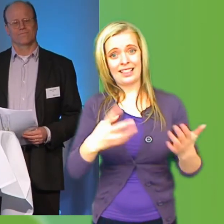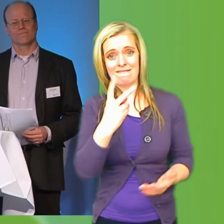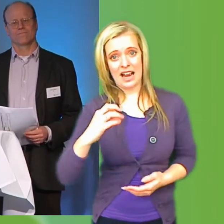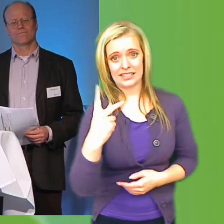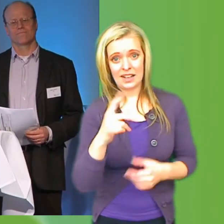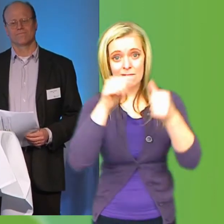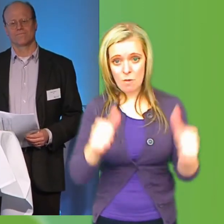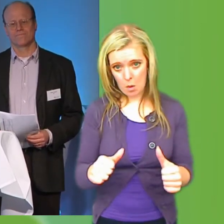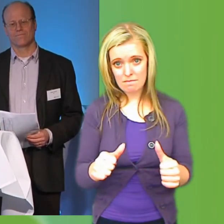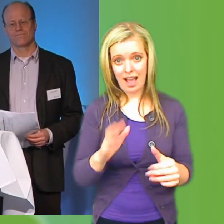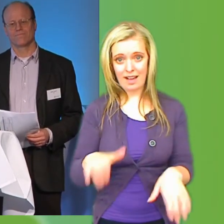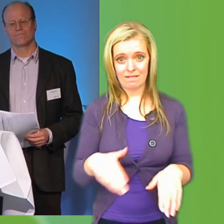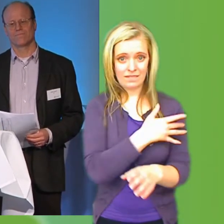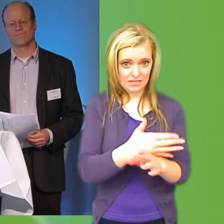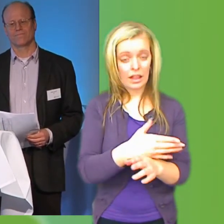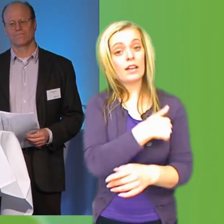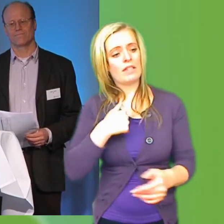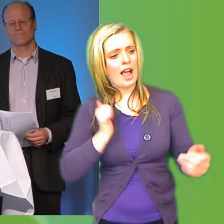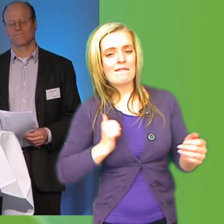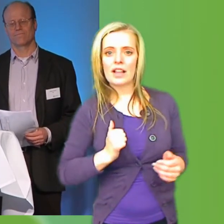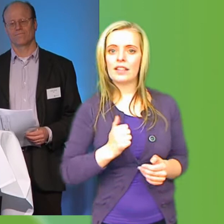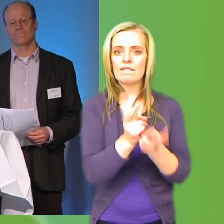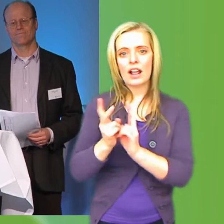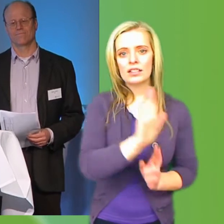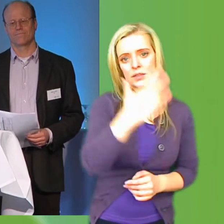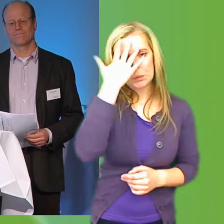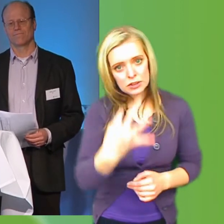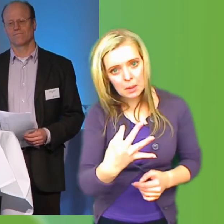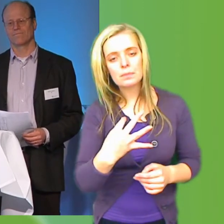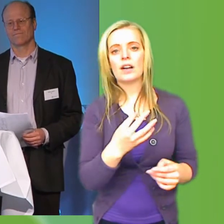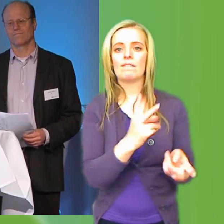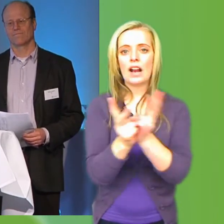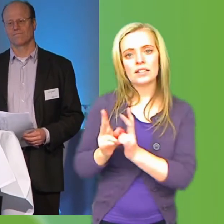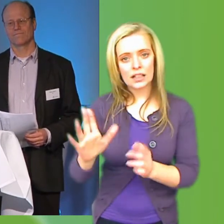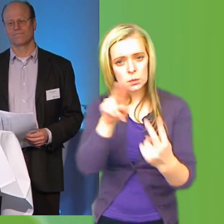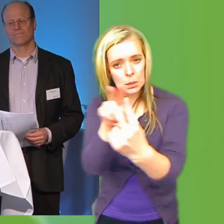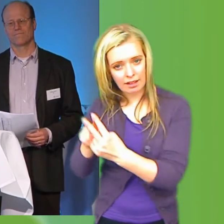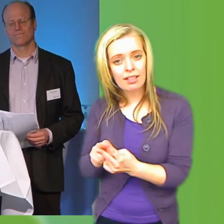kontakter. Ingen kan vänta på att någon annan ska göra jobbet.